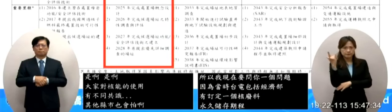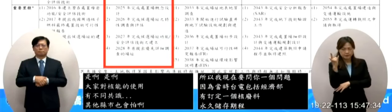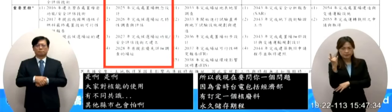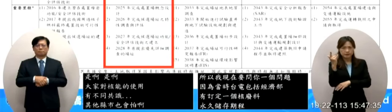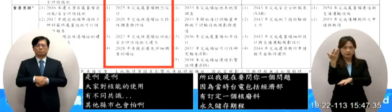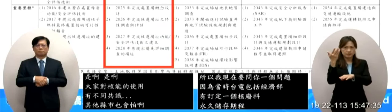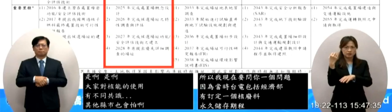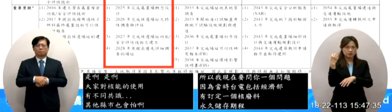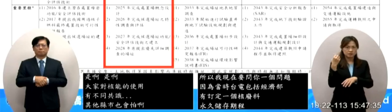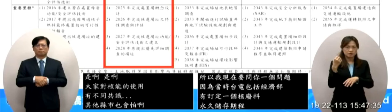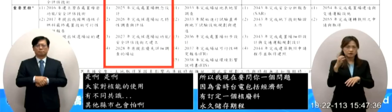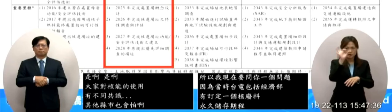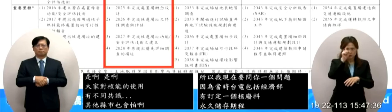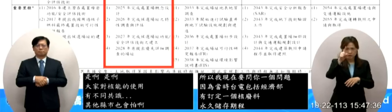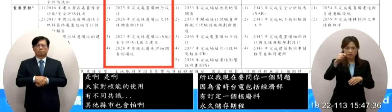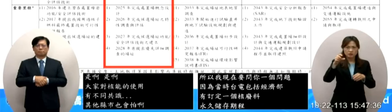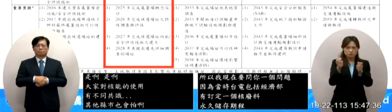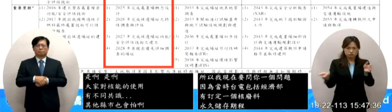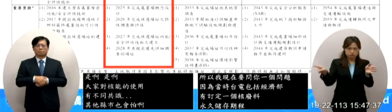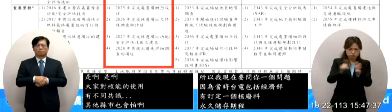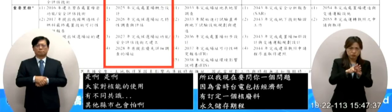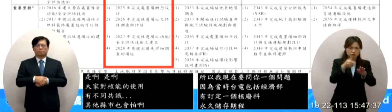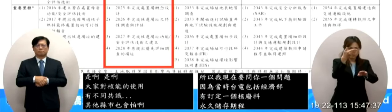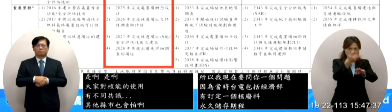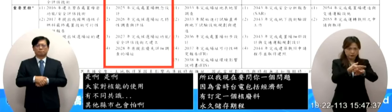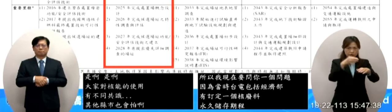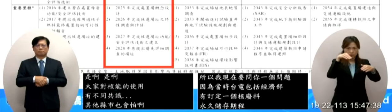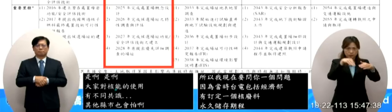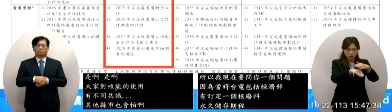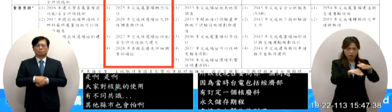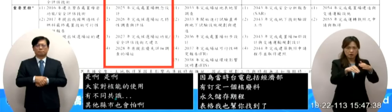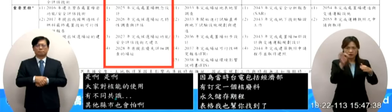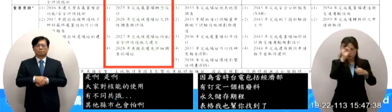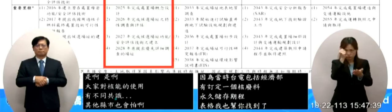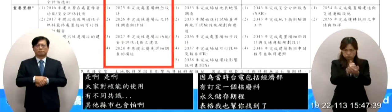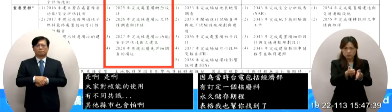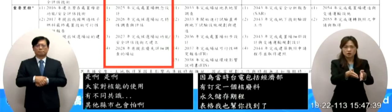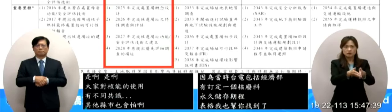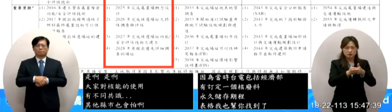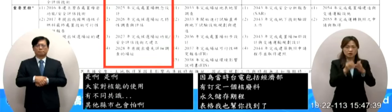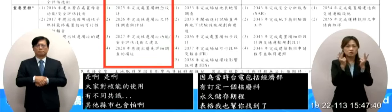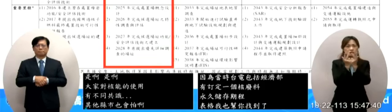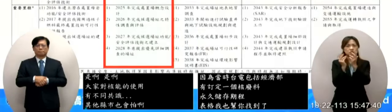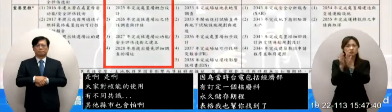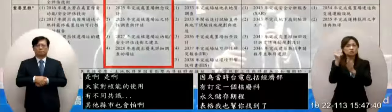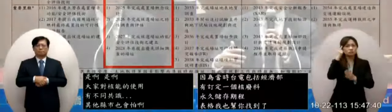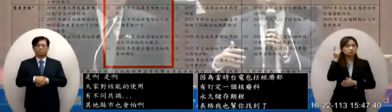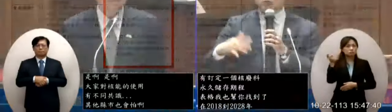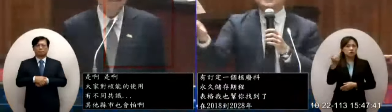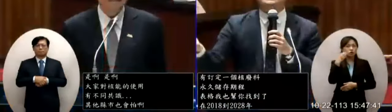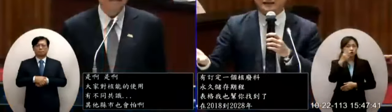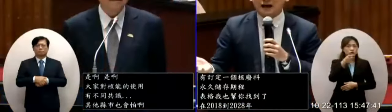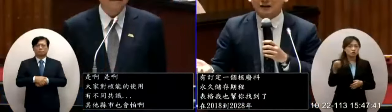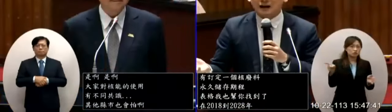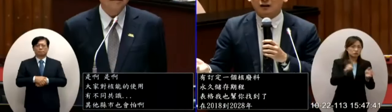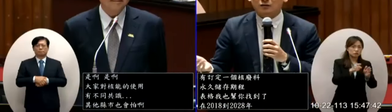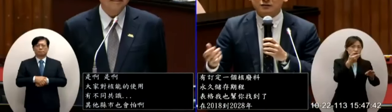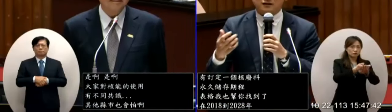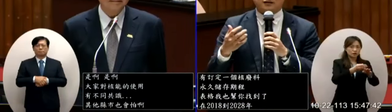就是說我們要找一個永久儲存場 所以以新北市的立場來講 只要你找到永久的儲存場 不管是在哪裡